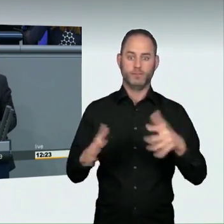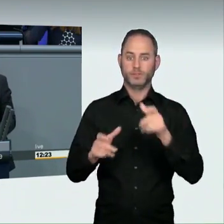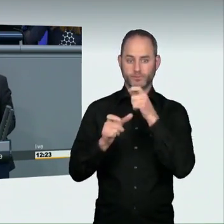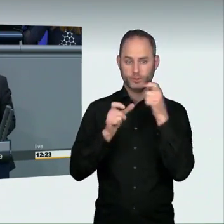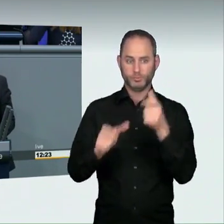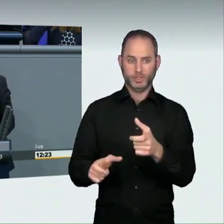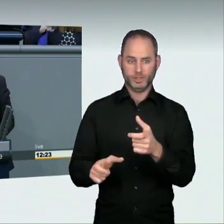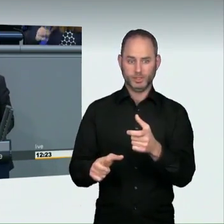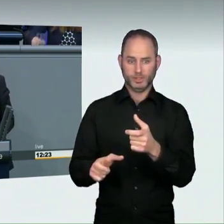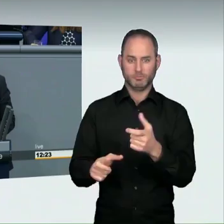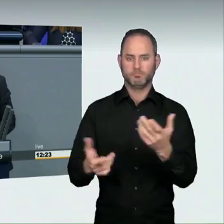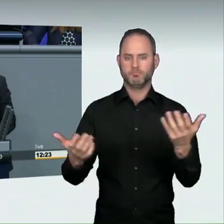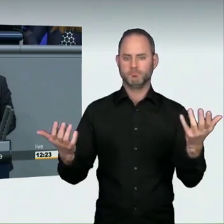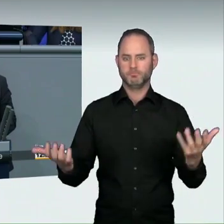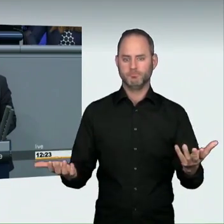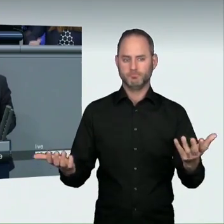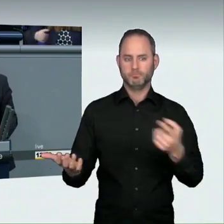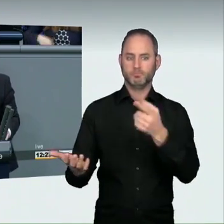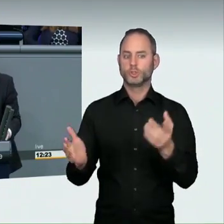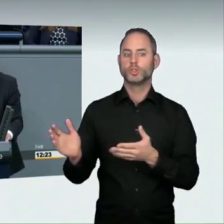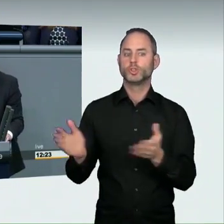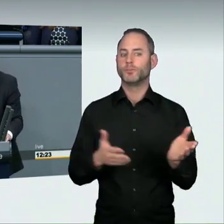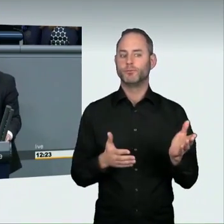Sie funktioniert deswegen nicht, Herr Luczak, weil Sie